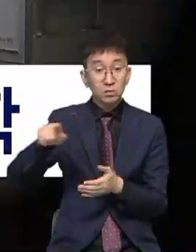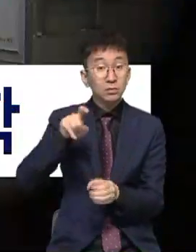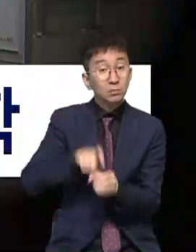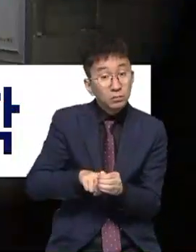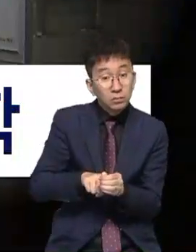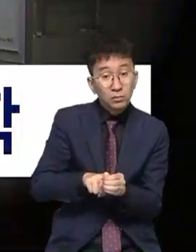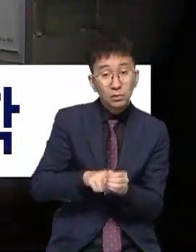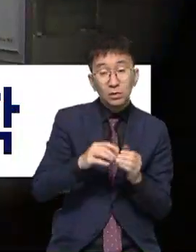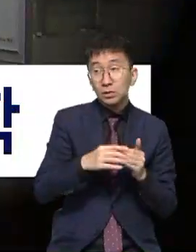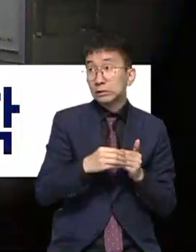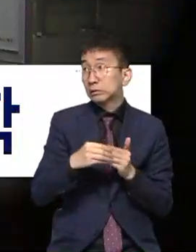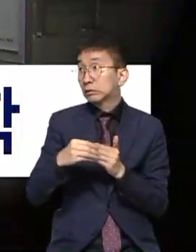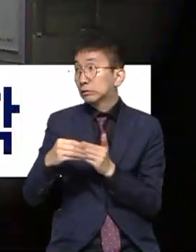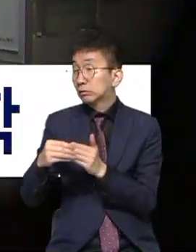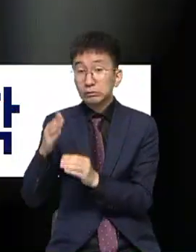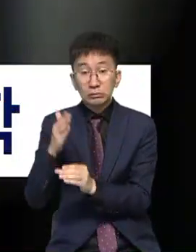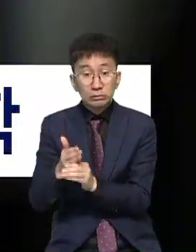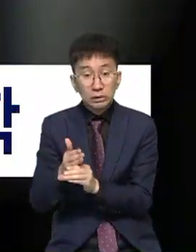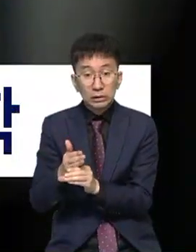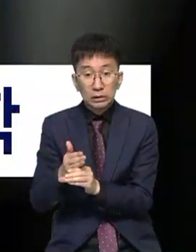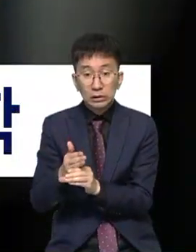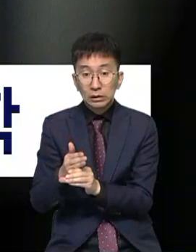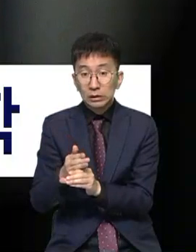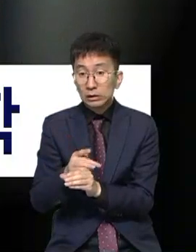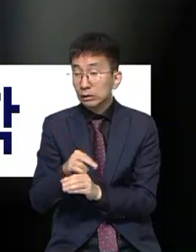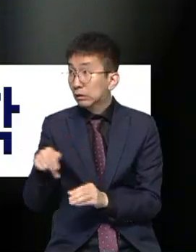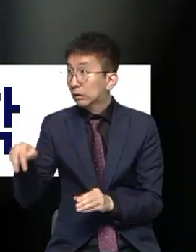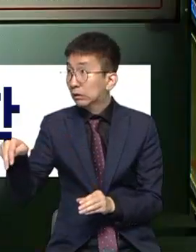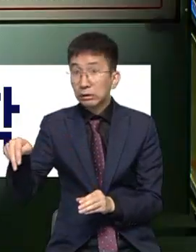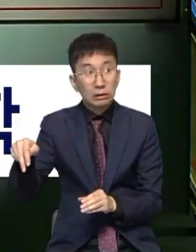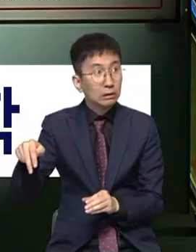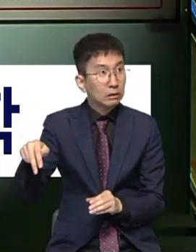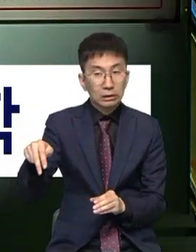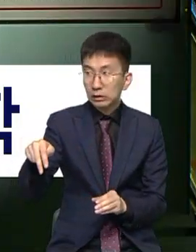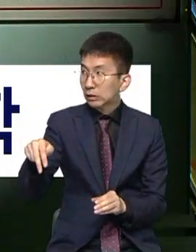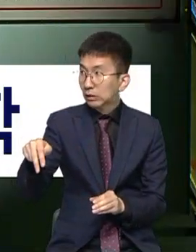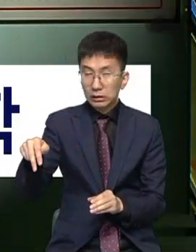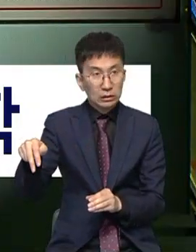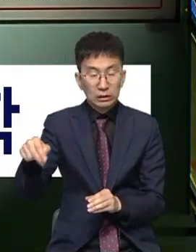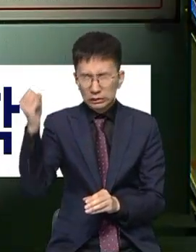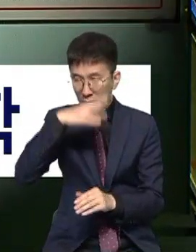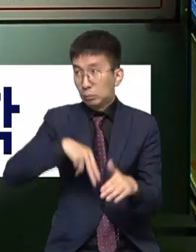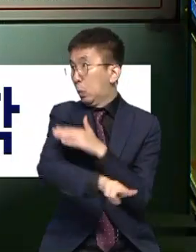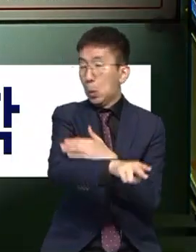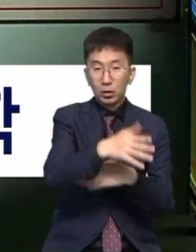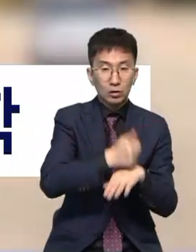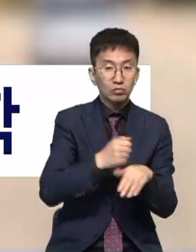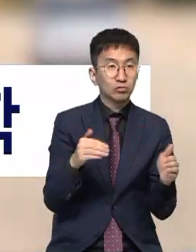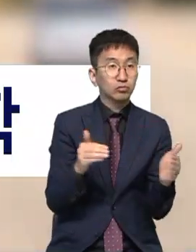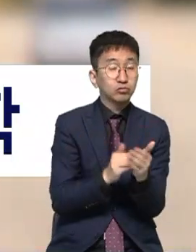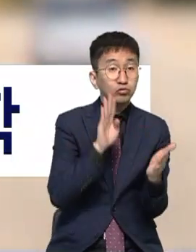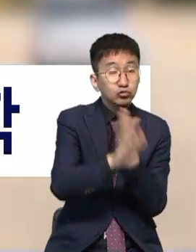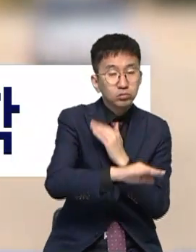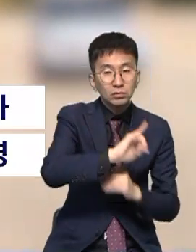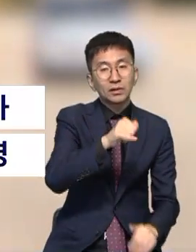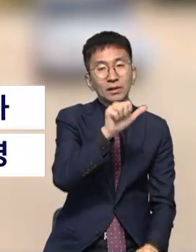이송됐지만 호송 인력이 따라올 수 없는 보안검색대를 통과한 뒤 달아나 JSA 견학에 나섰다고 외신들은 전했습니다. 또 월북 장면을 목격한 외국인 관광객들의